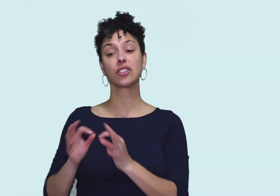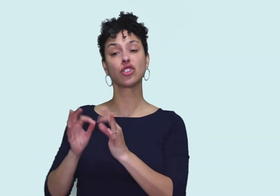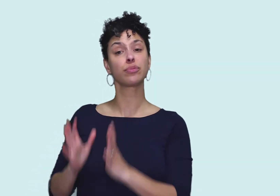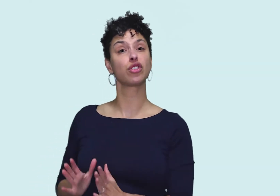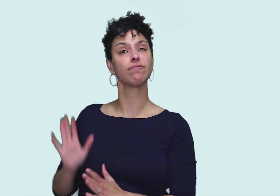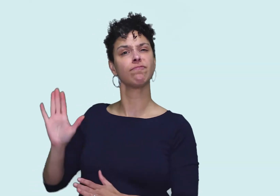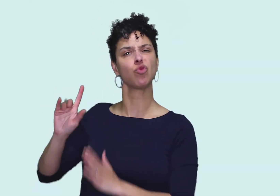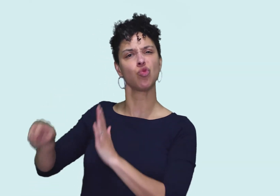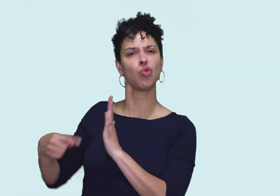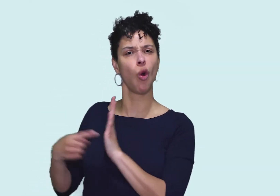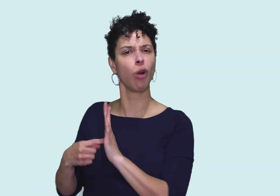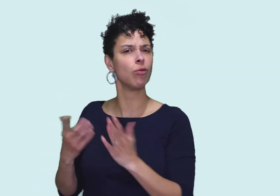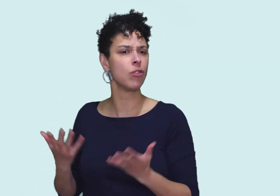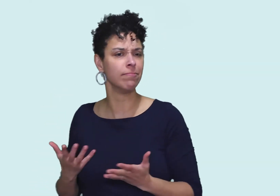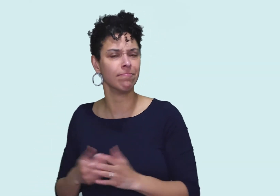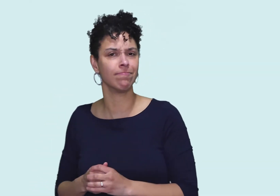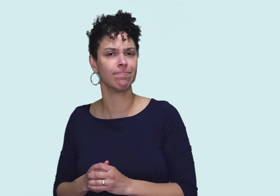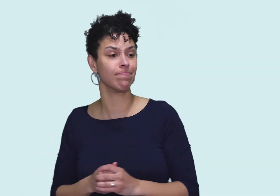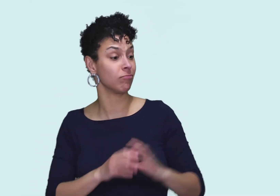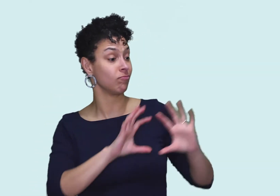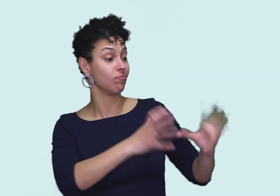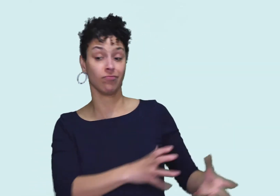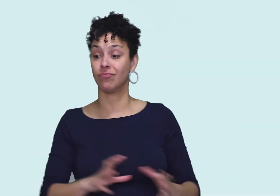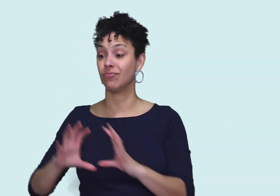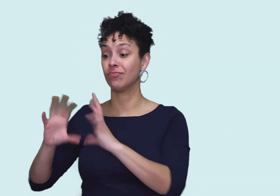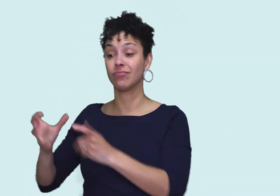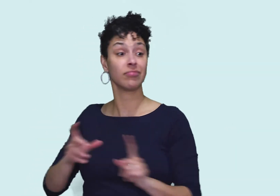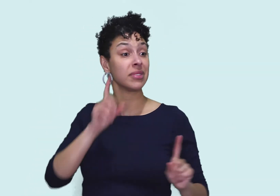El papel del intérprete parece ser muy sencillo: